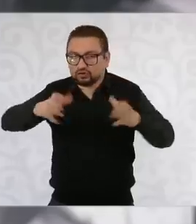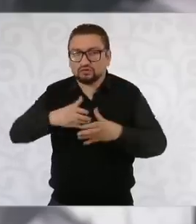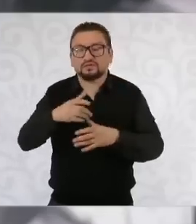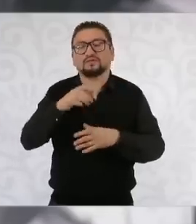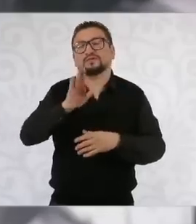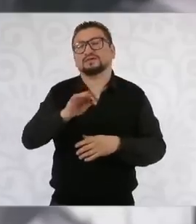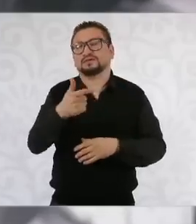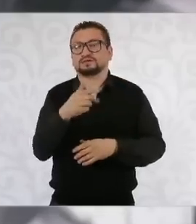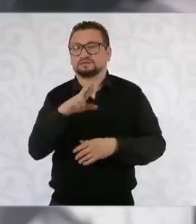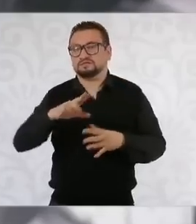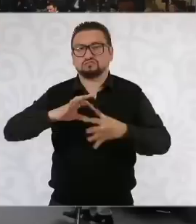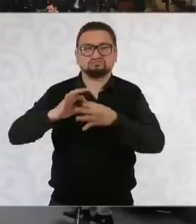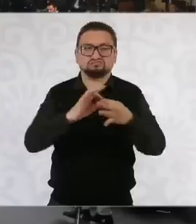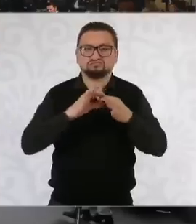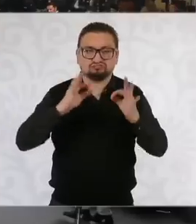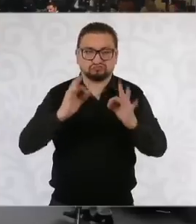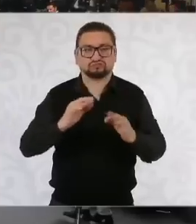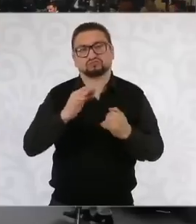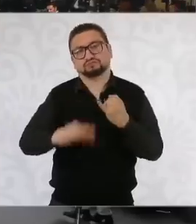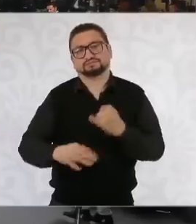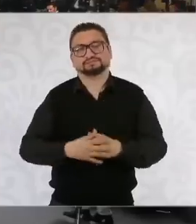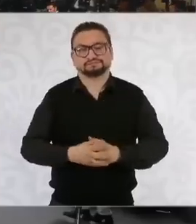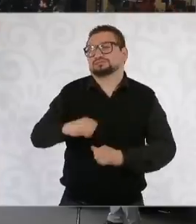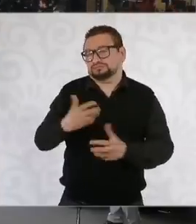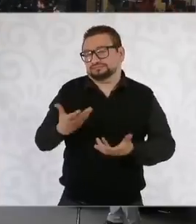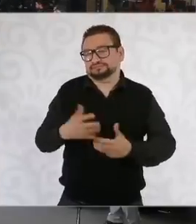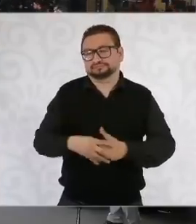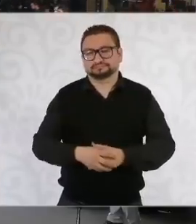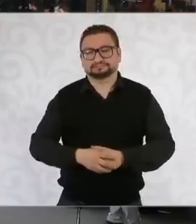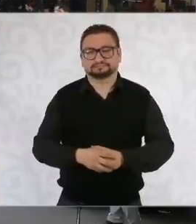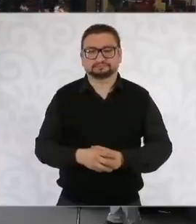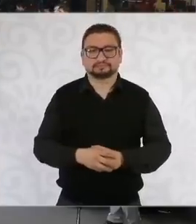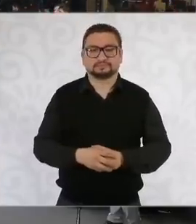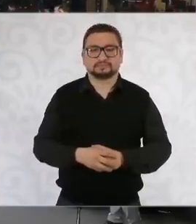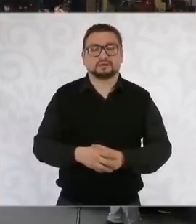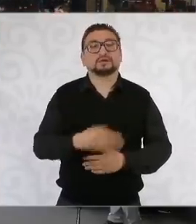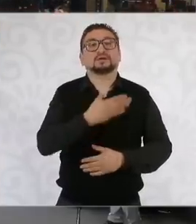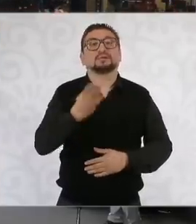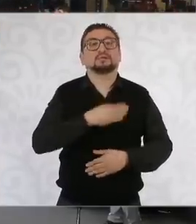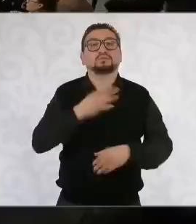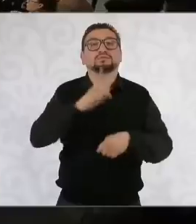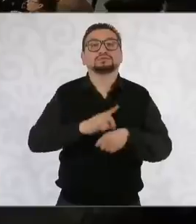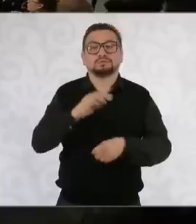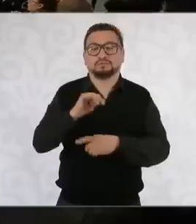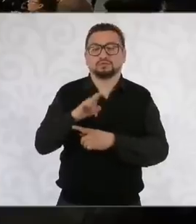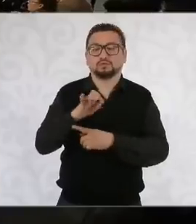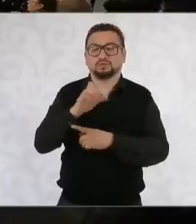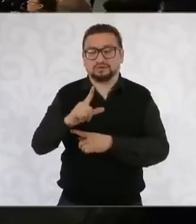la república Muchas gracias Buenos días presidenta Manuel Valencia Ramírez de sin línea y el político